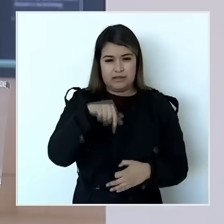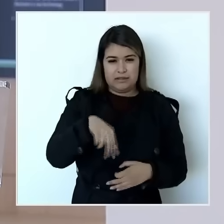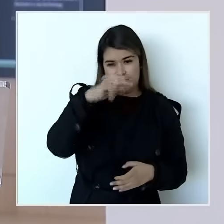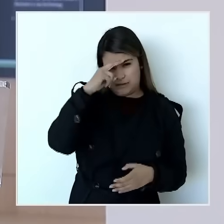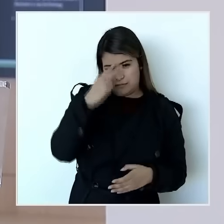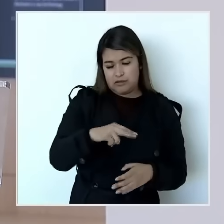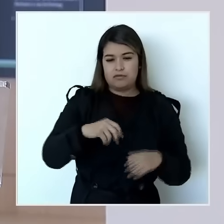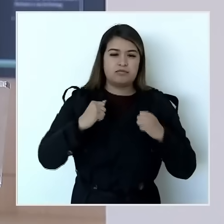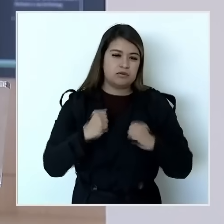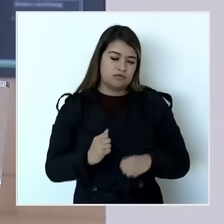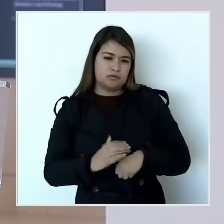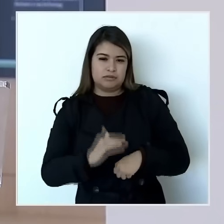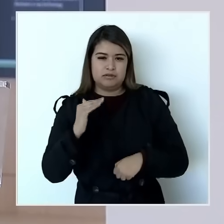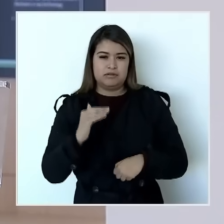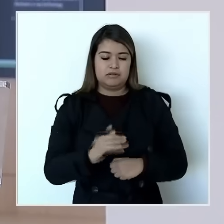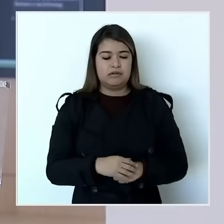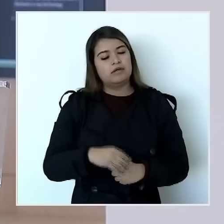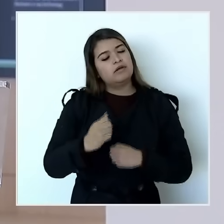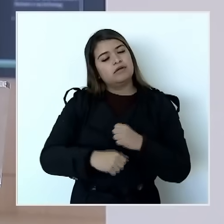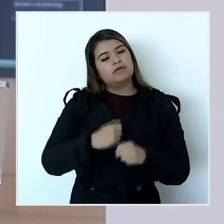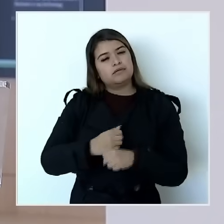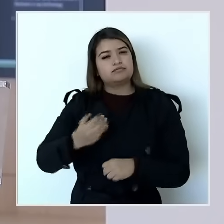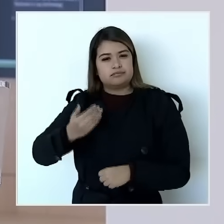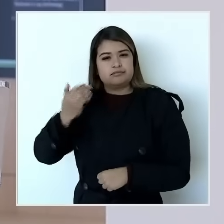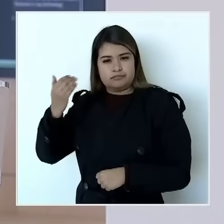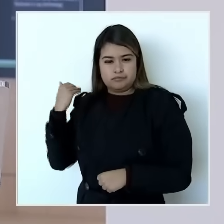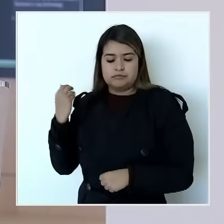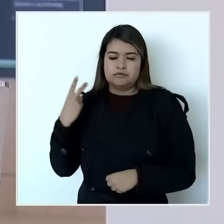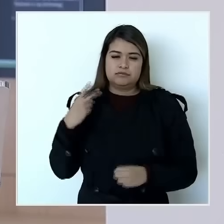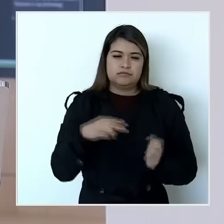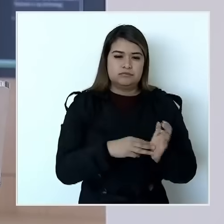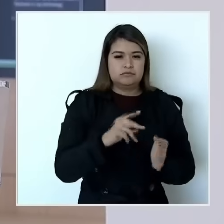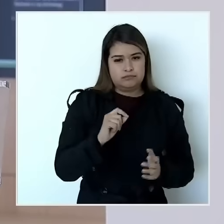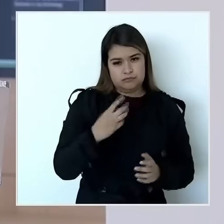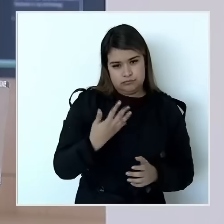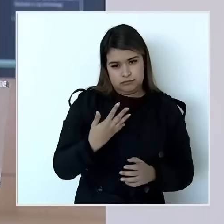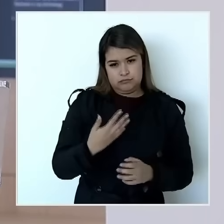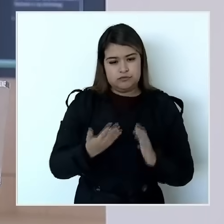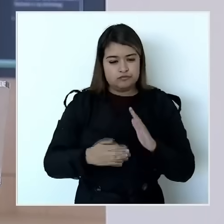en comparación con el año anterior, se tuvo un incremento de casi el 15%.